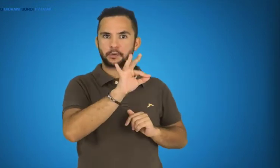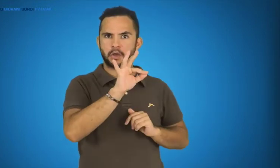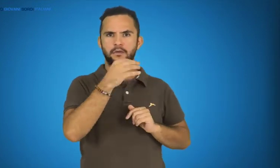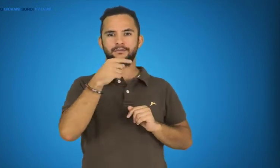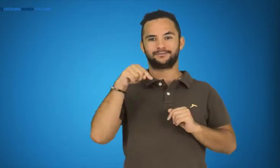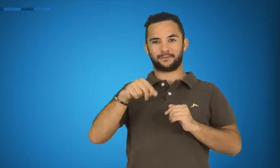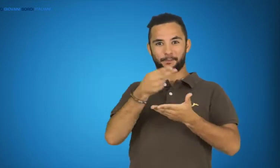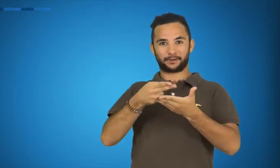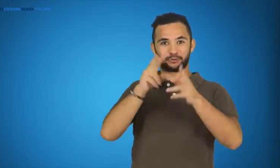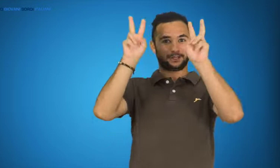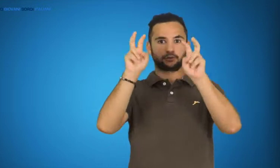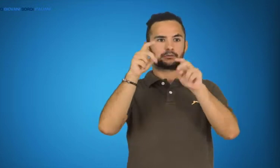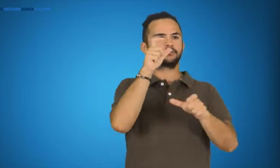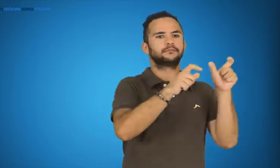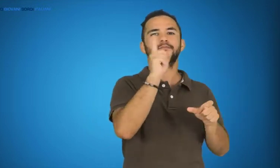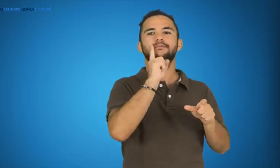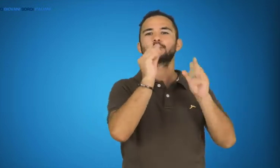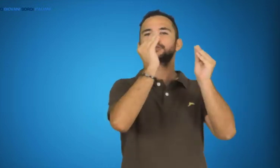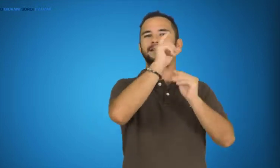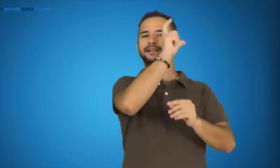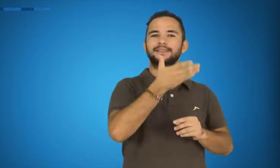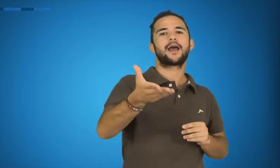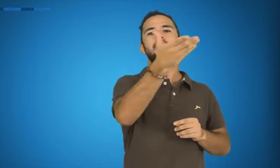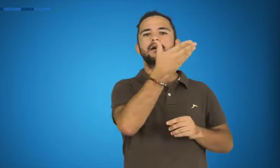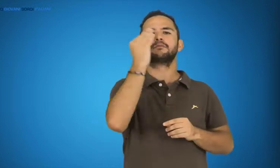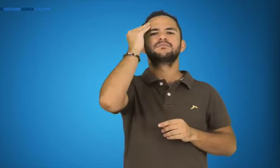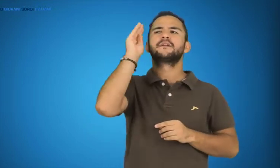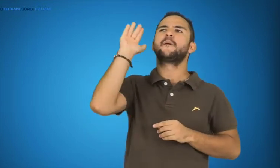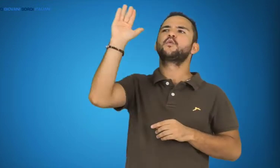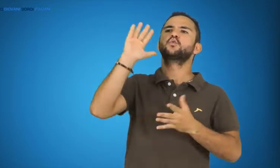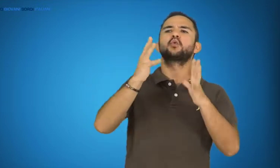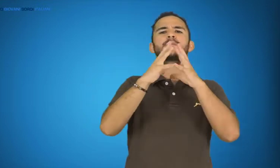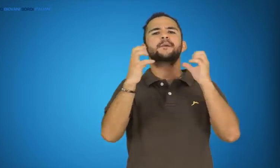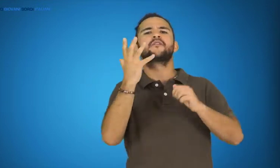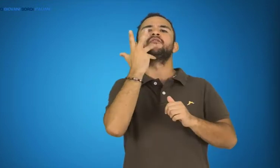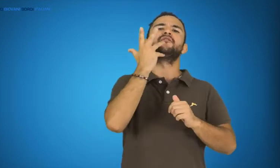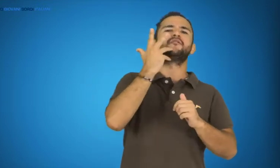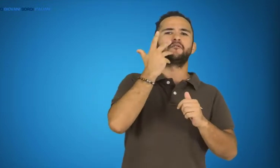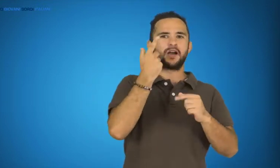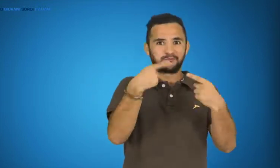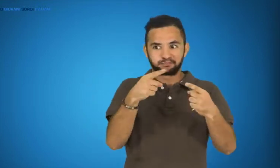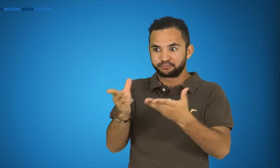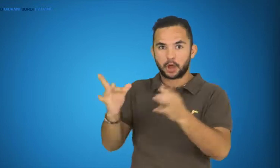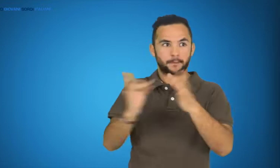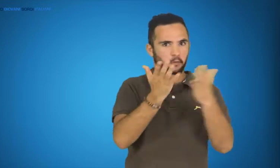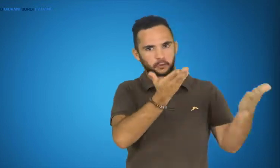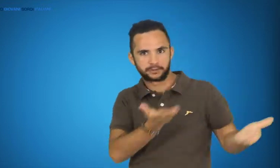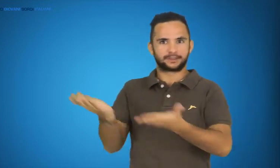Questo progetto è dedicato ai giovani sordi italiani che vorrebbero diventare imprenditori, ecco l’occasione giusta per voi! Partecipatevi.